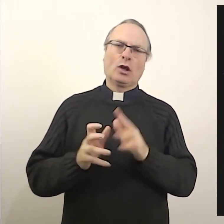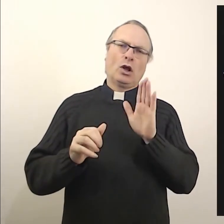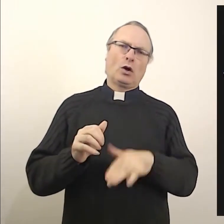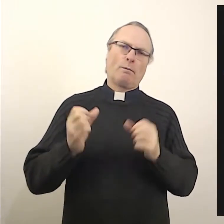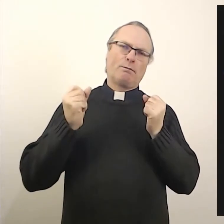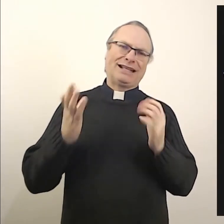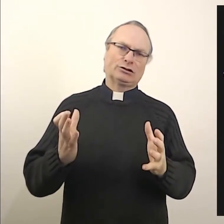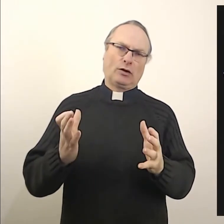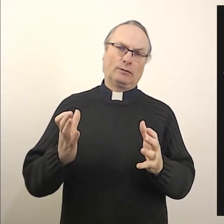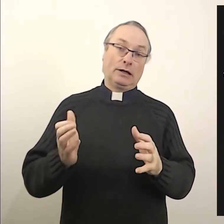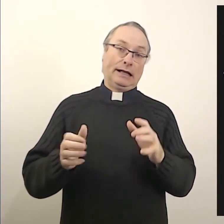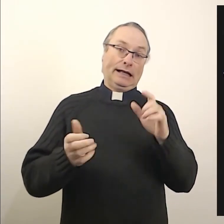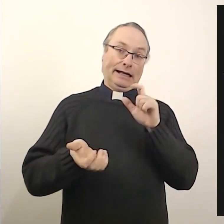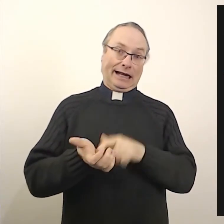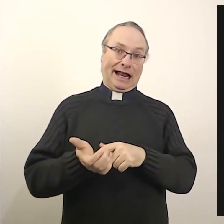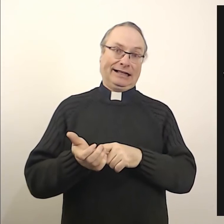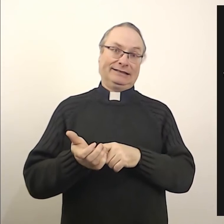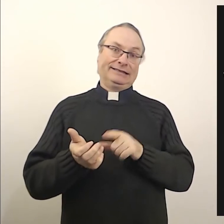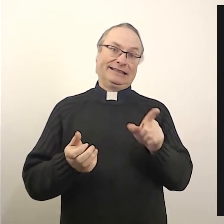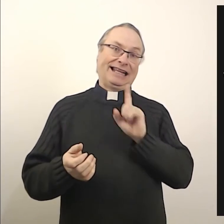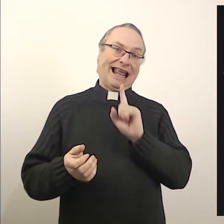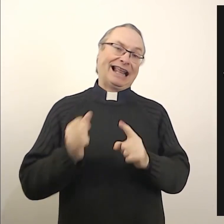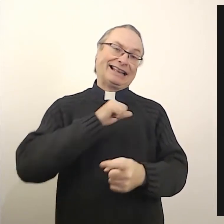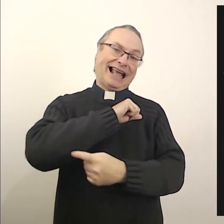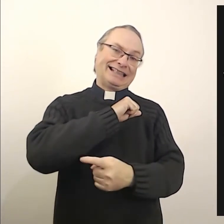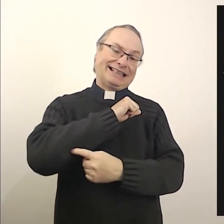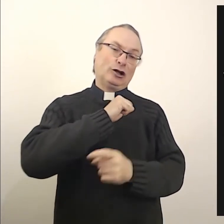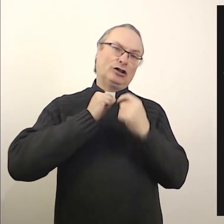Que personne, lorsqu'il est tenté,